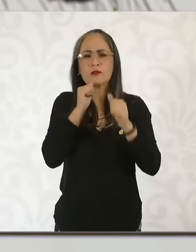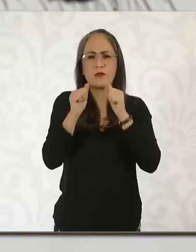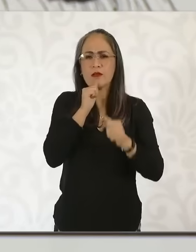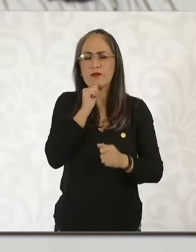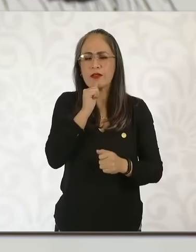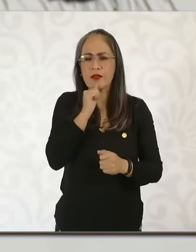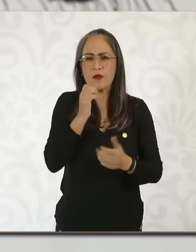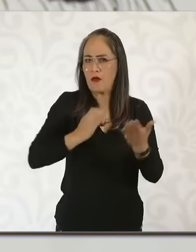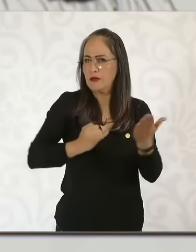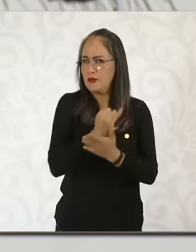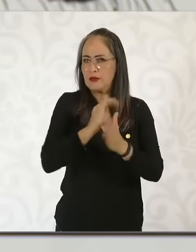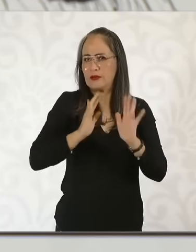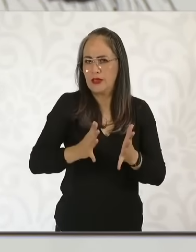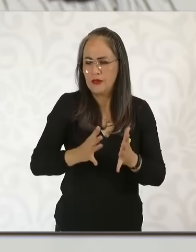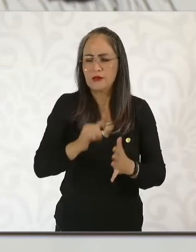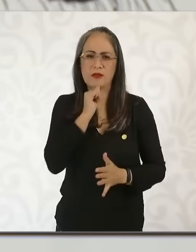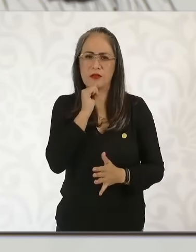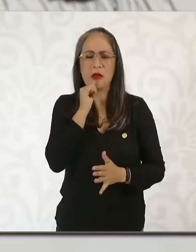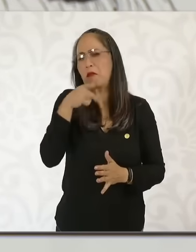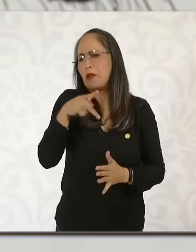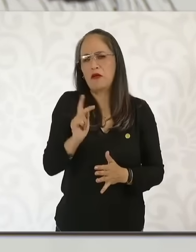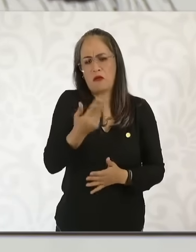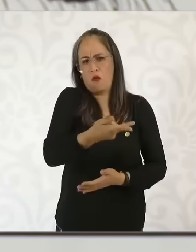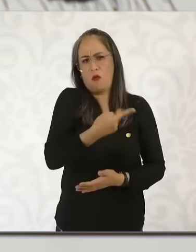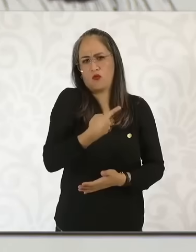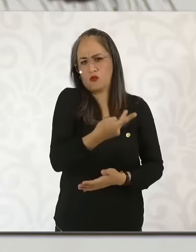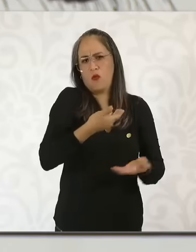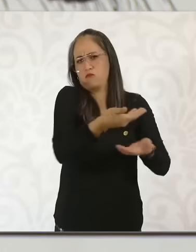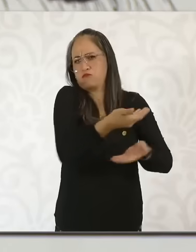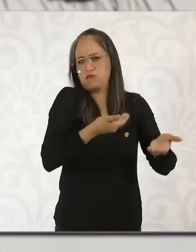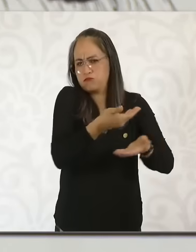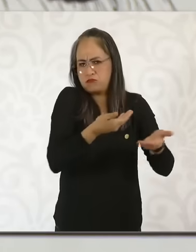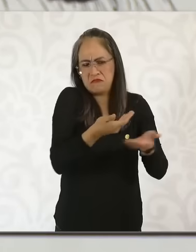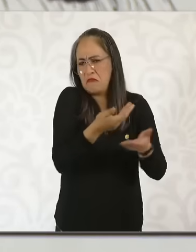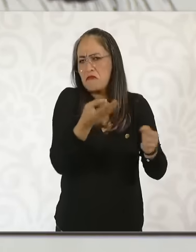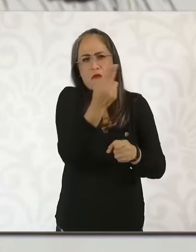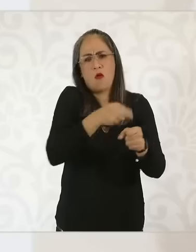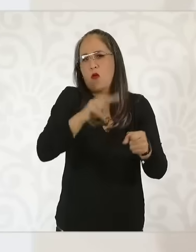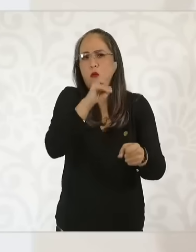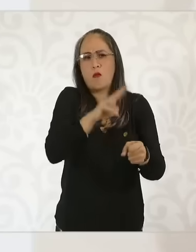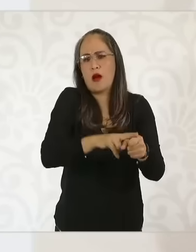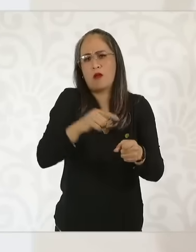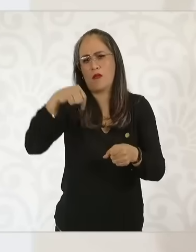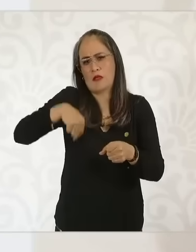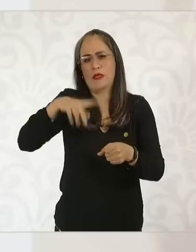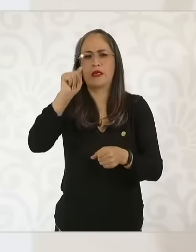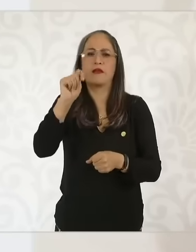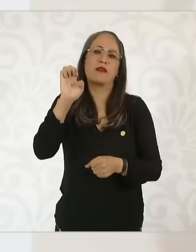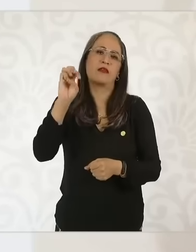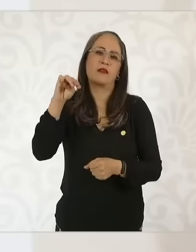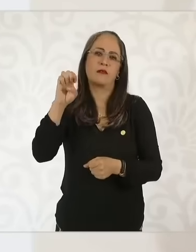pero digamos es algo común en la relación con Estados Unidos por nuestro tratado comercial.